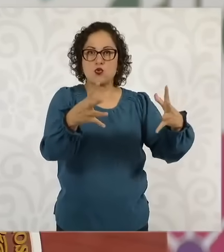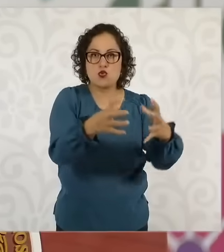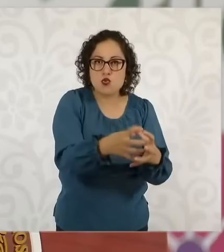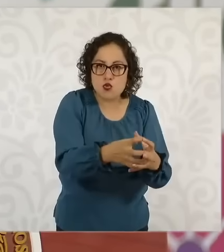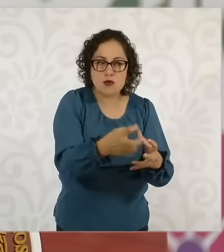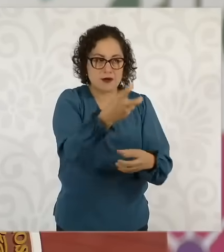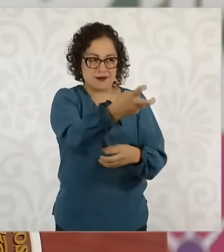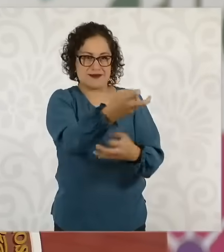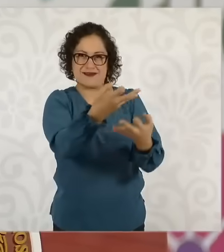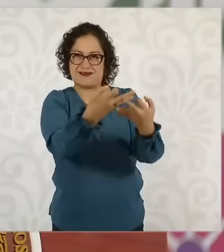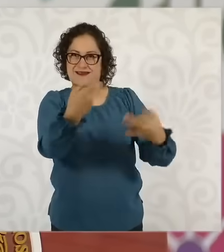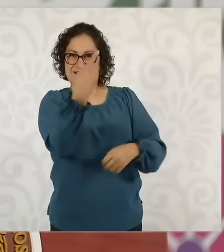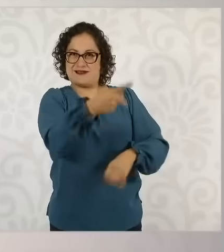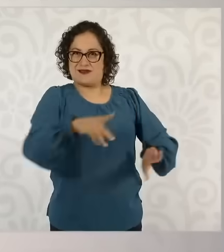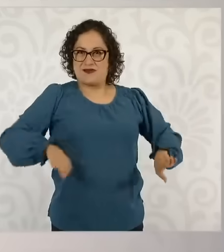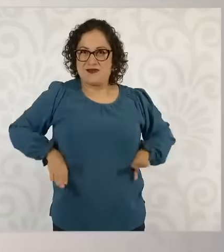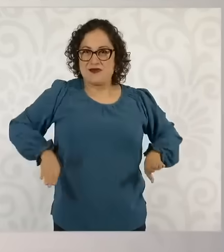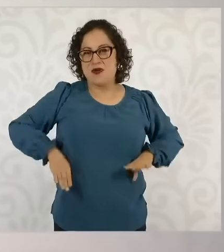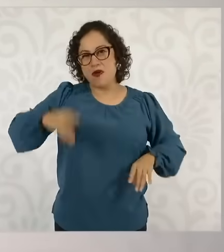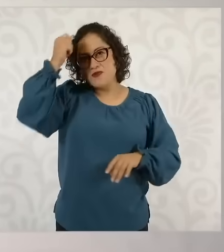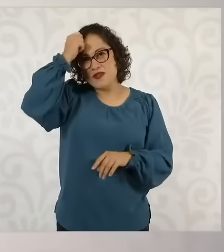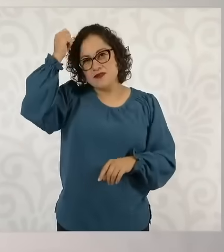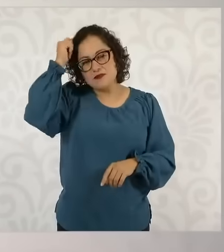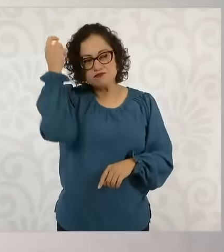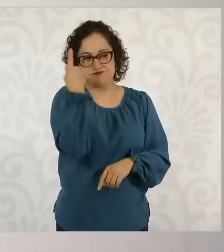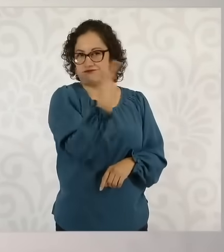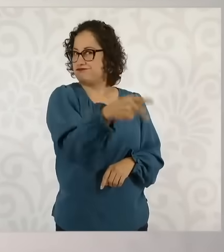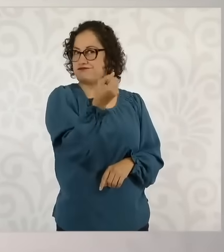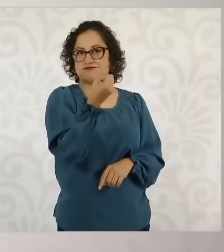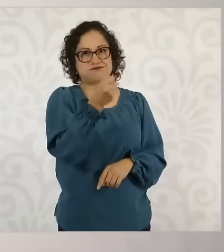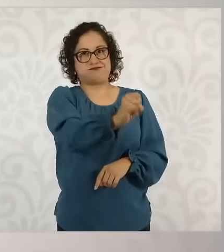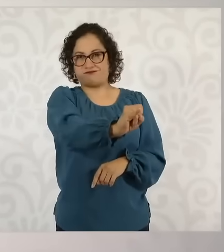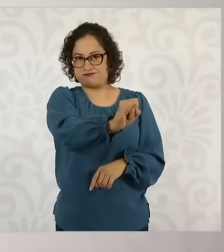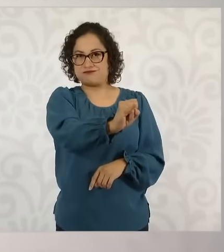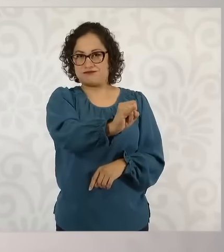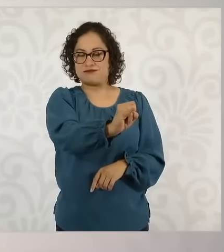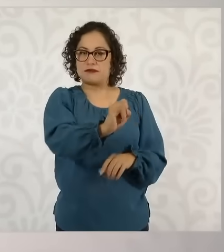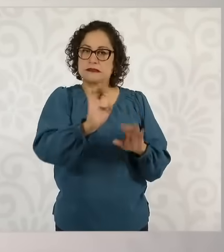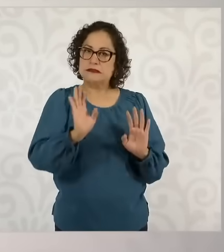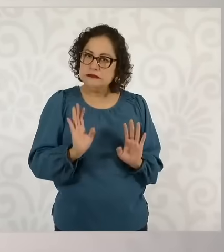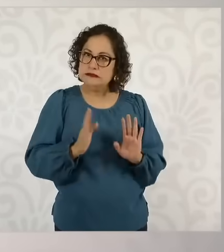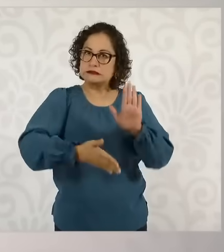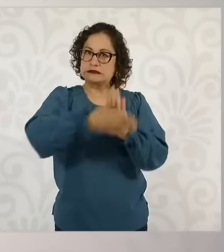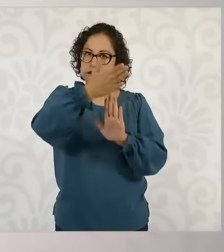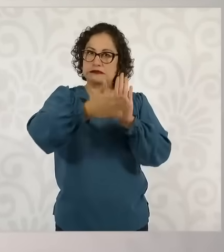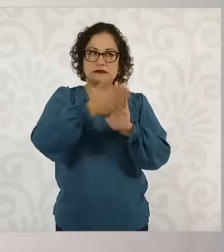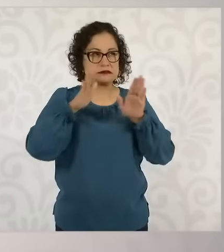pues tiene características especiales, eh, y no es precisamente el mejor suelo para hacer una pista.